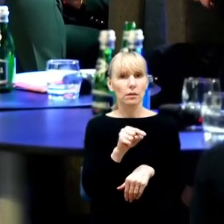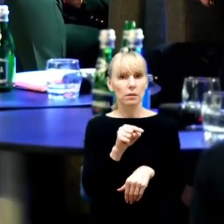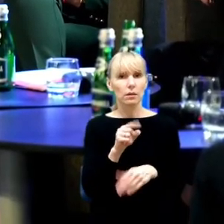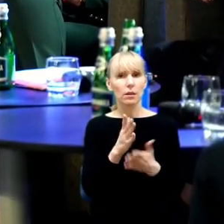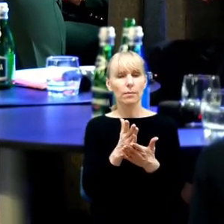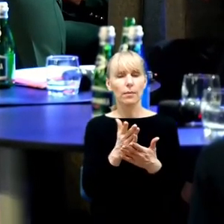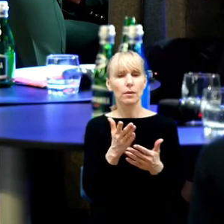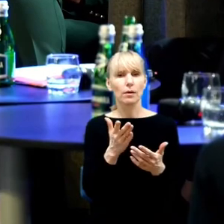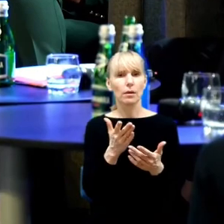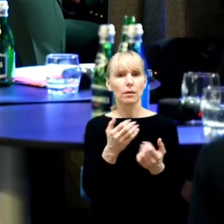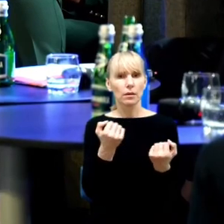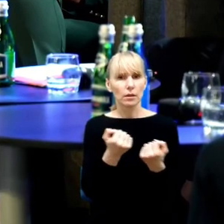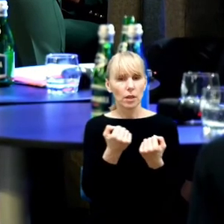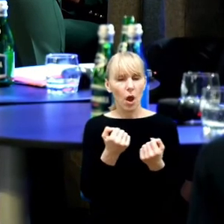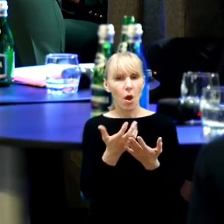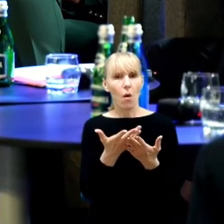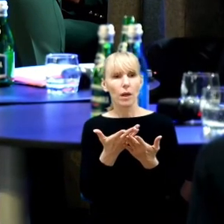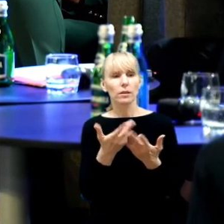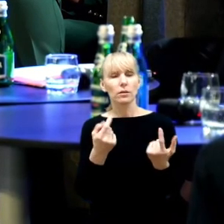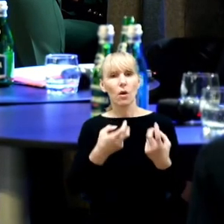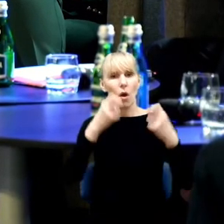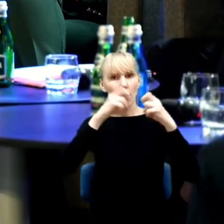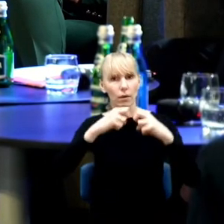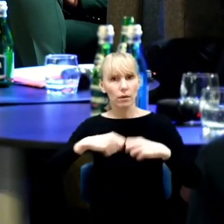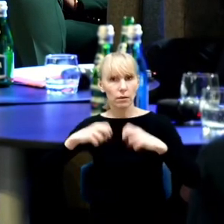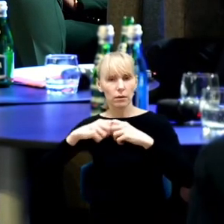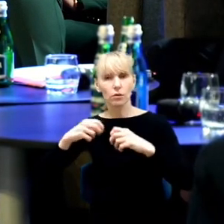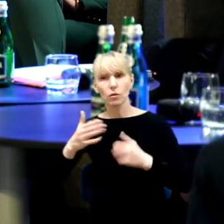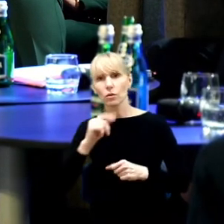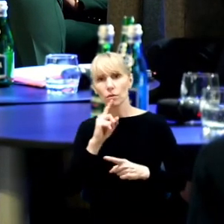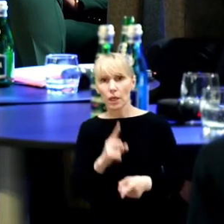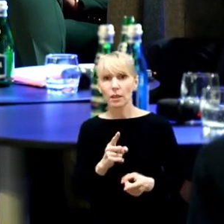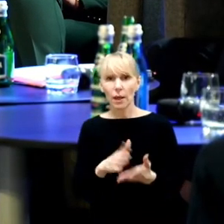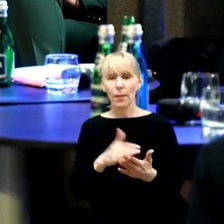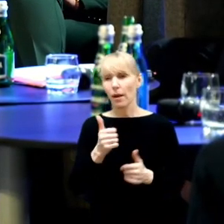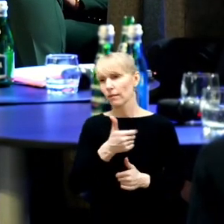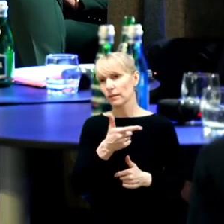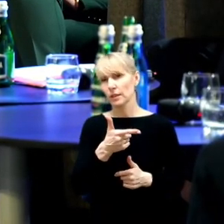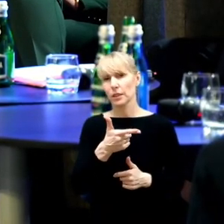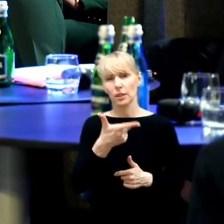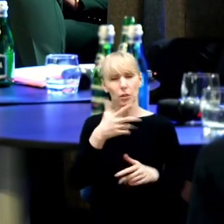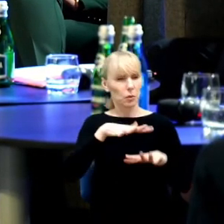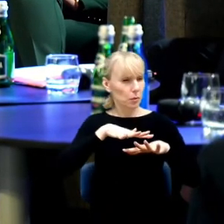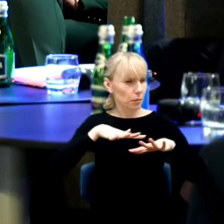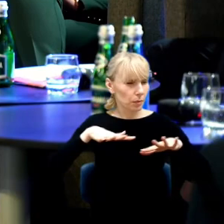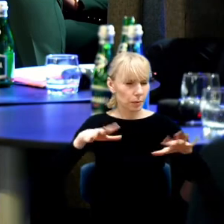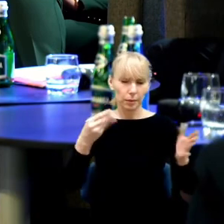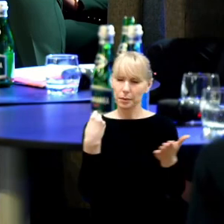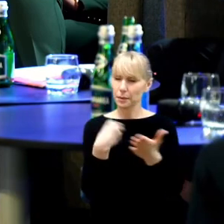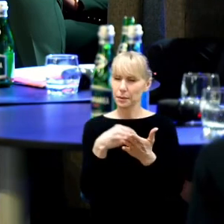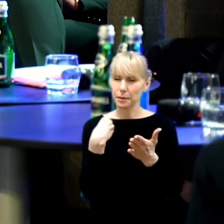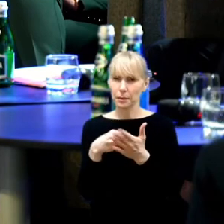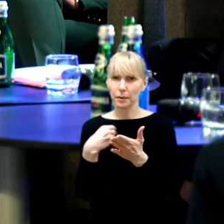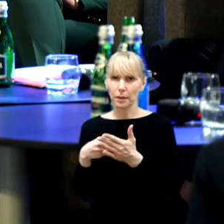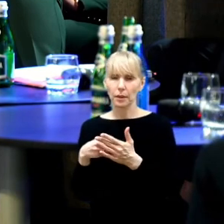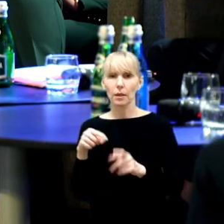wyremontować te mieszkanie, to są setki tysięcy złotych. Tych ludzi na to nie stać. Nawet jak mamy większość, to trudno zmuszać uchwałą,